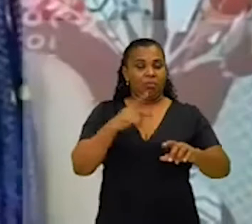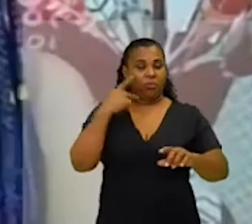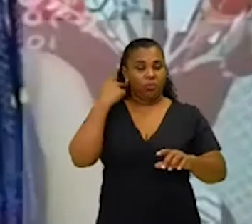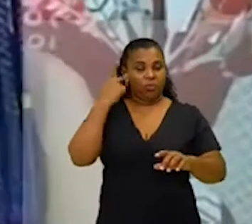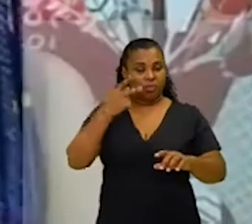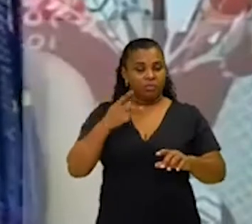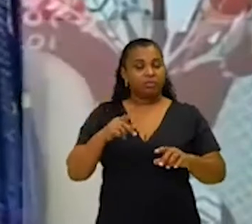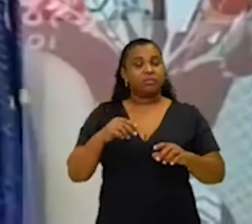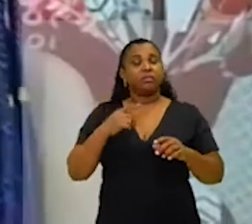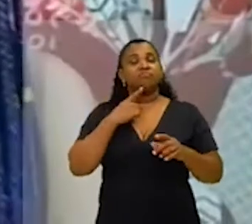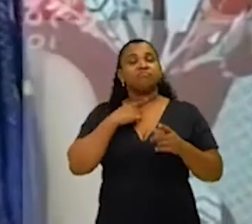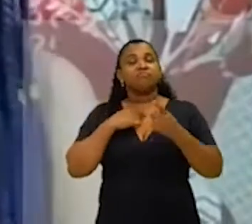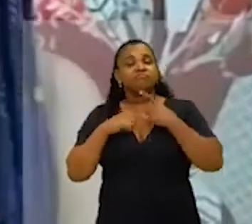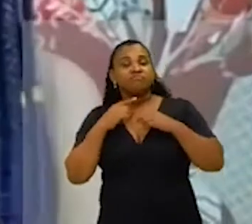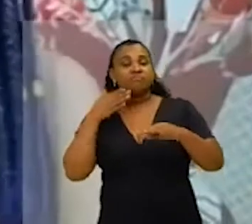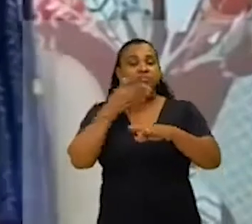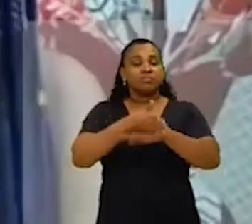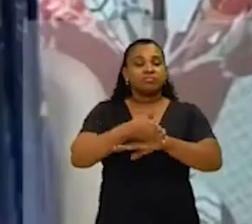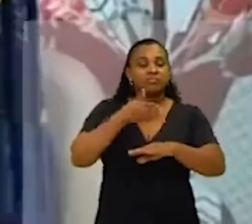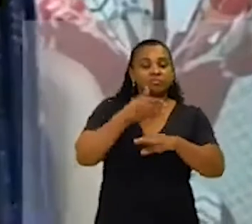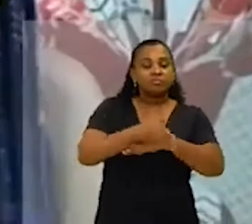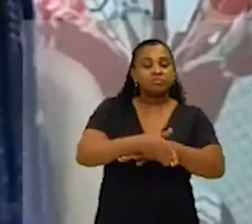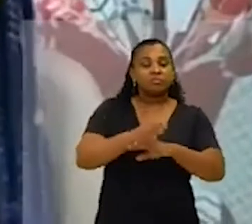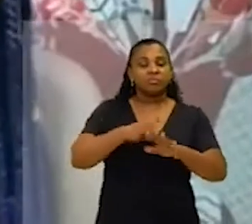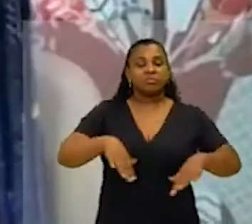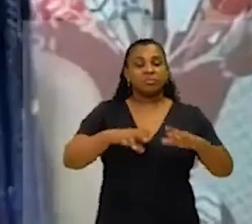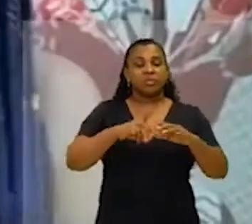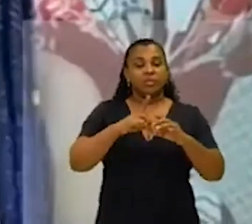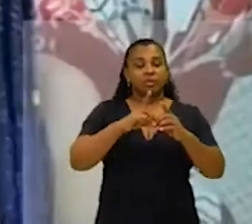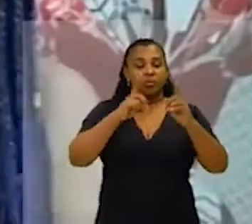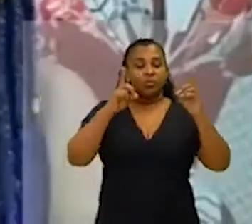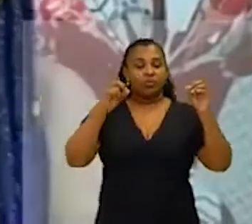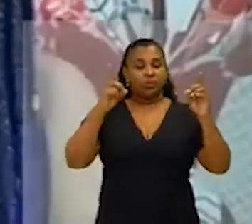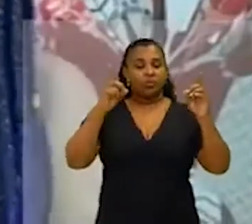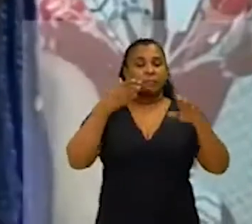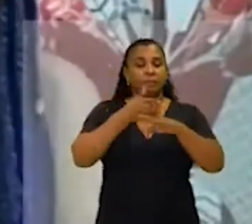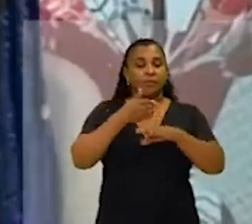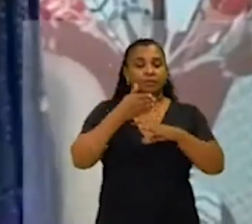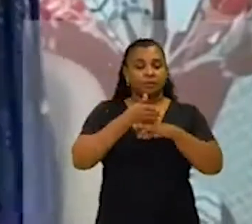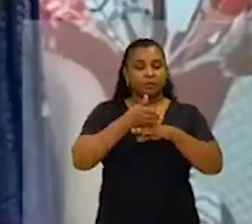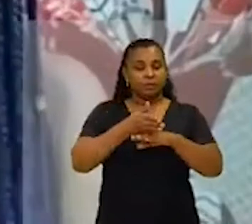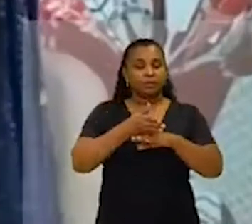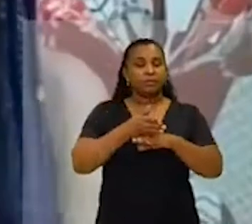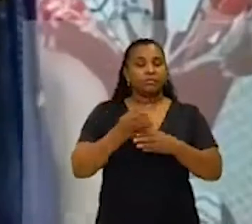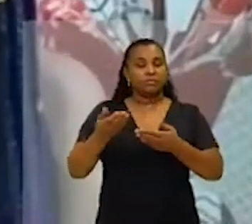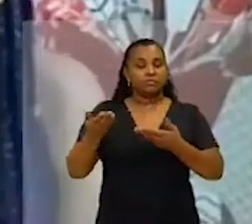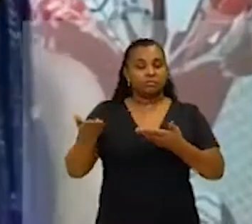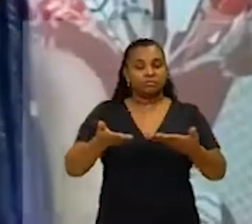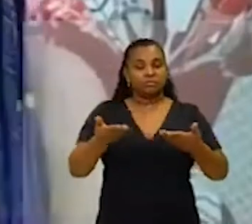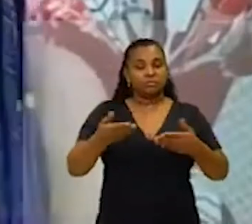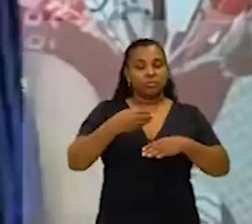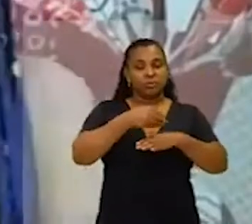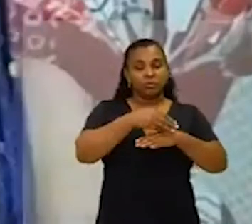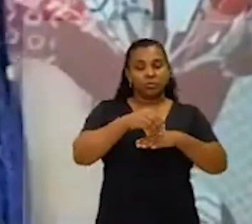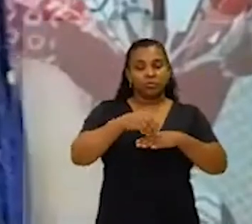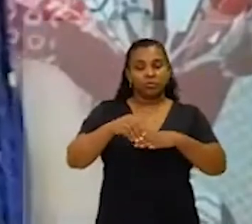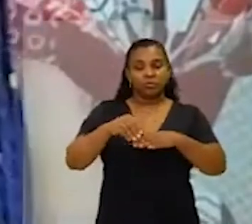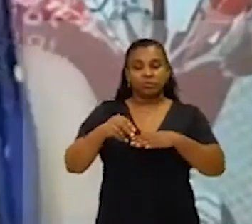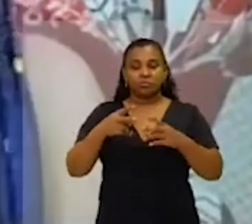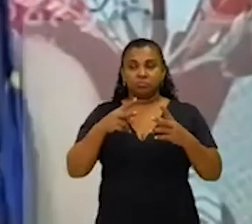falou participam dessas democracia participativa e Tragam as suas perspectivas nós vivemos no país